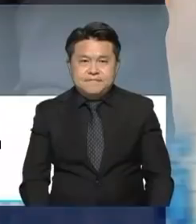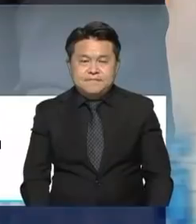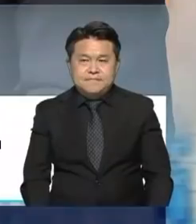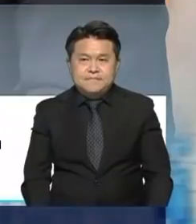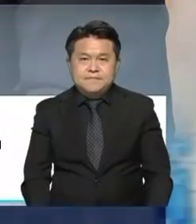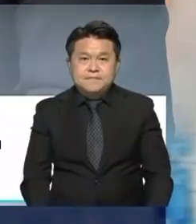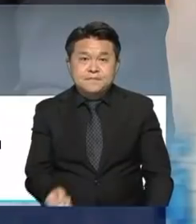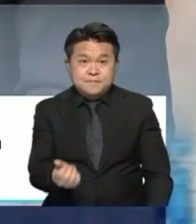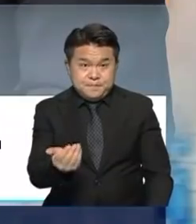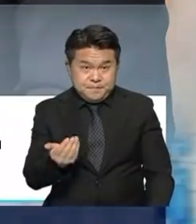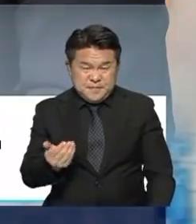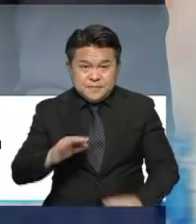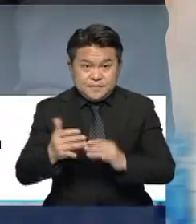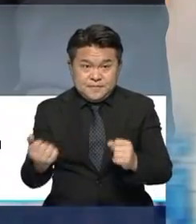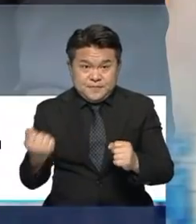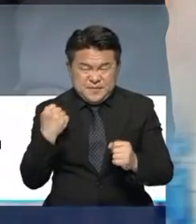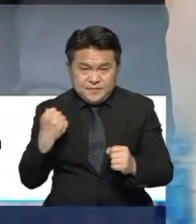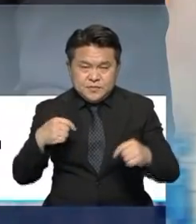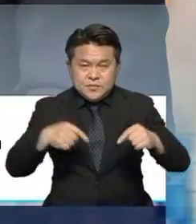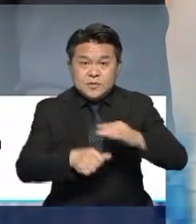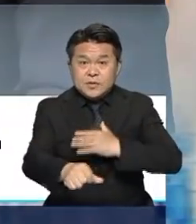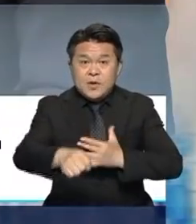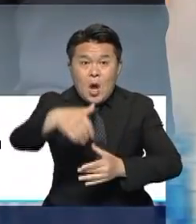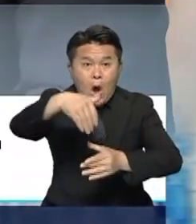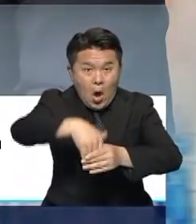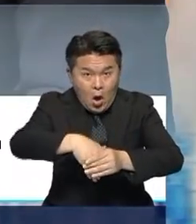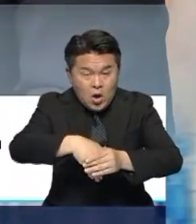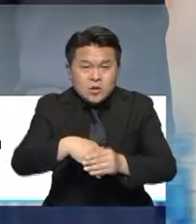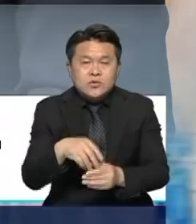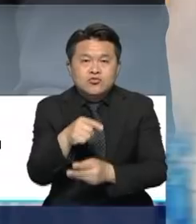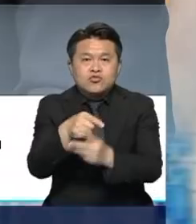(앵커) 조금 전에 끝난 국민의힘 원내대표 선거에서 윤석열 당선인의